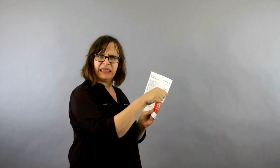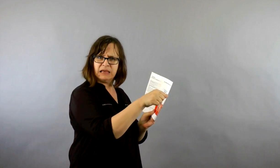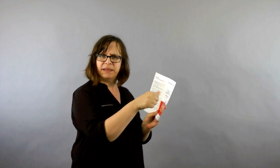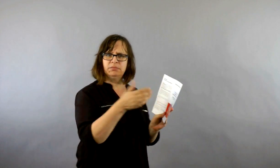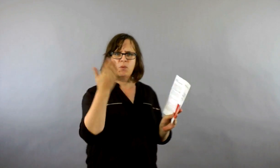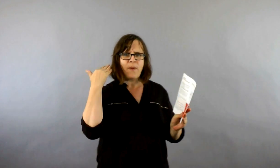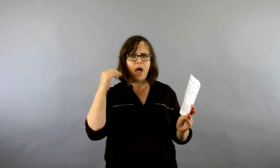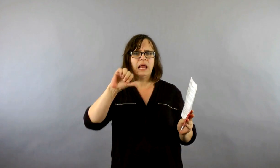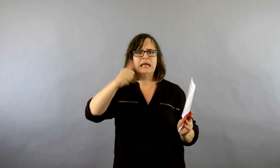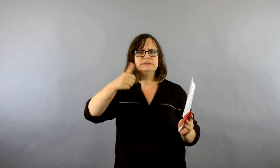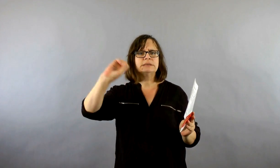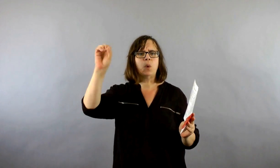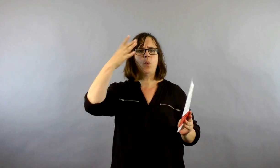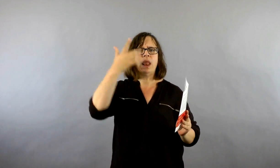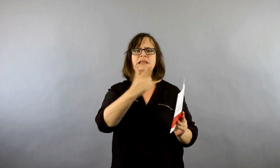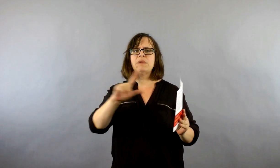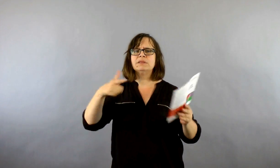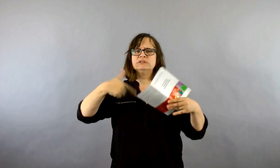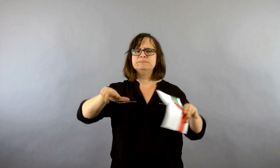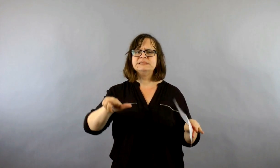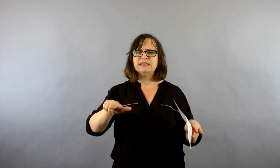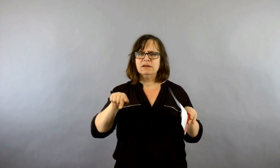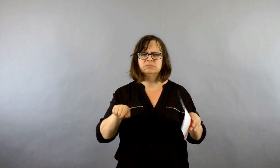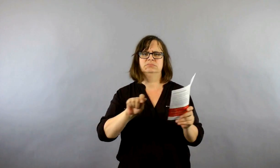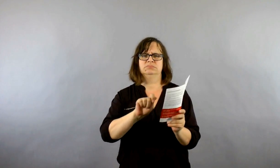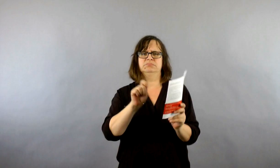Vorher war der Termin für den 1. Juli 2017 geplant